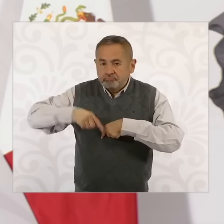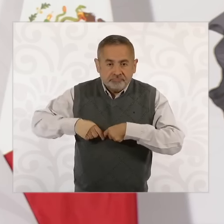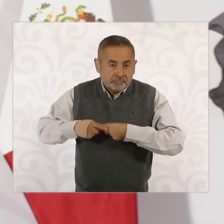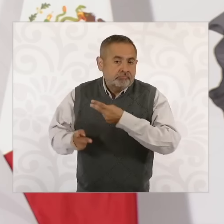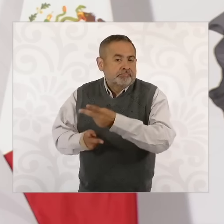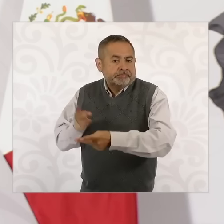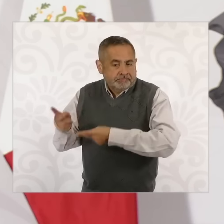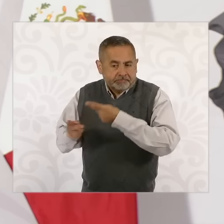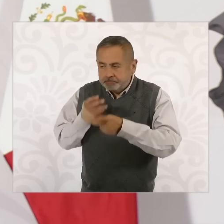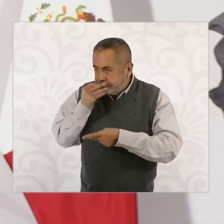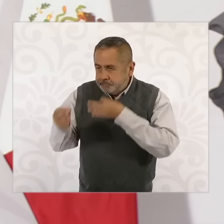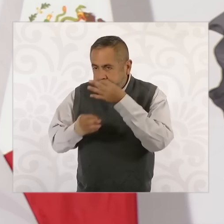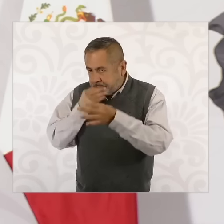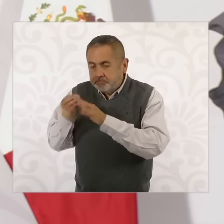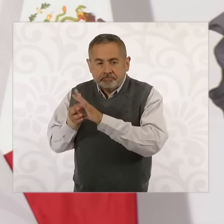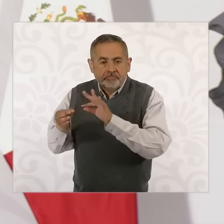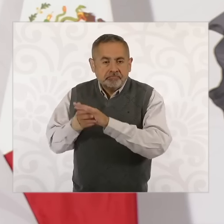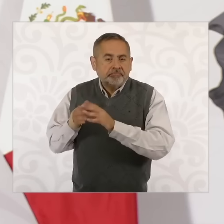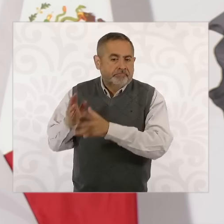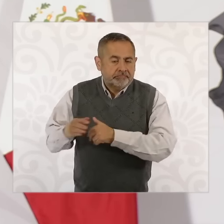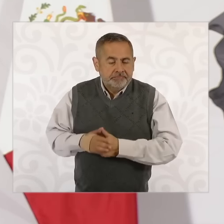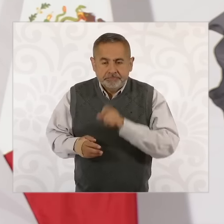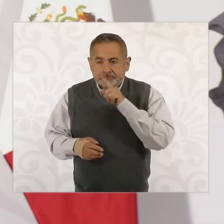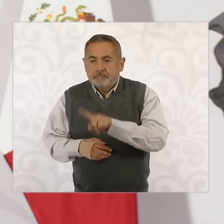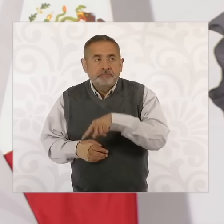eh del norte. También, como ya lo decía el general Vallejo, estamos trabajando de la mano con El INA